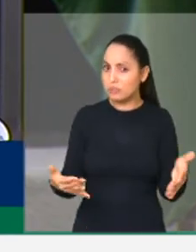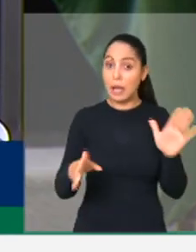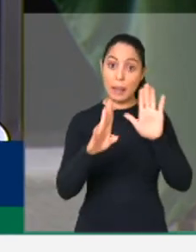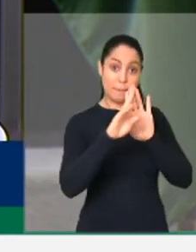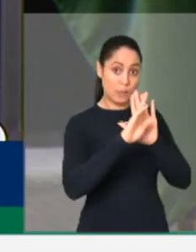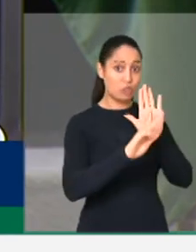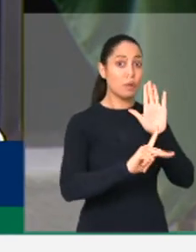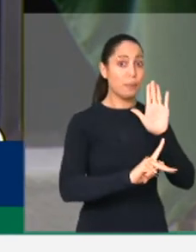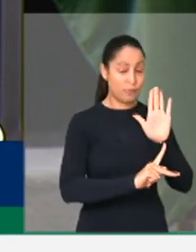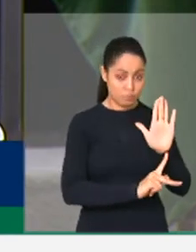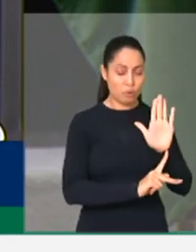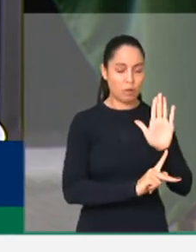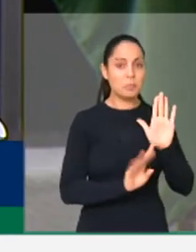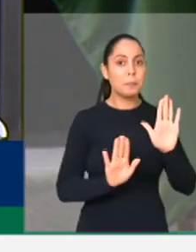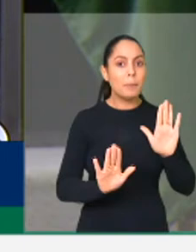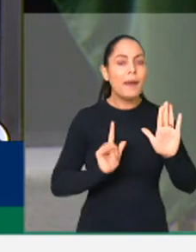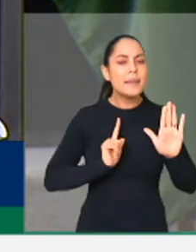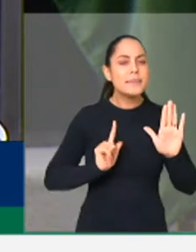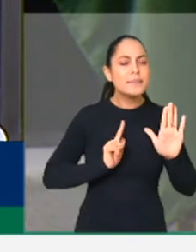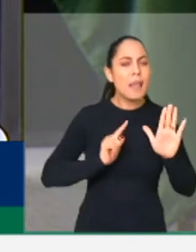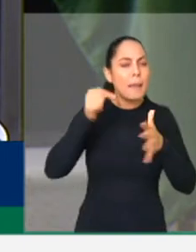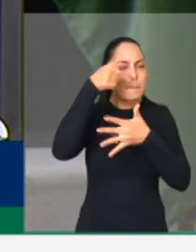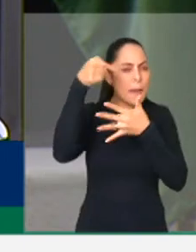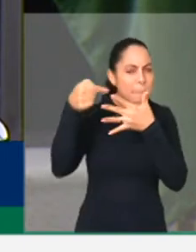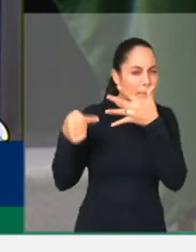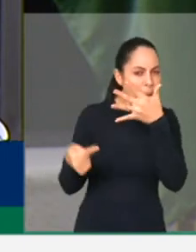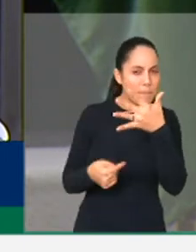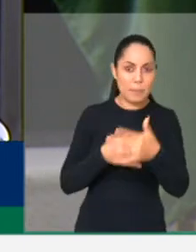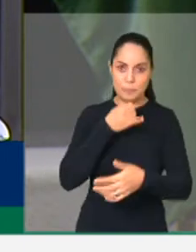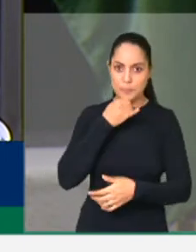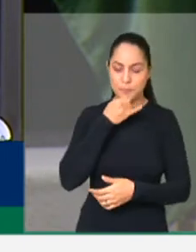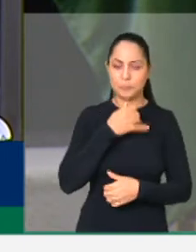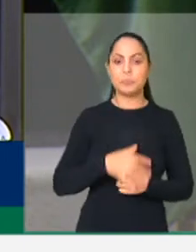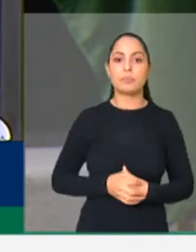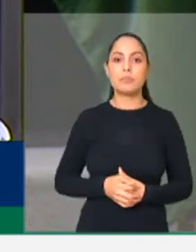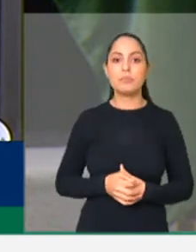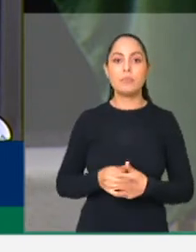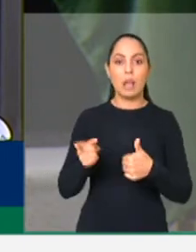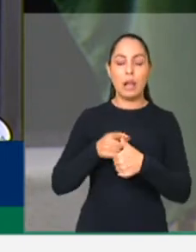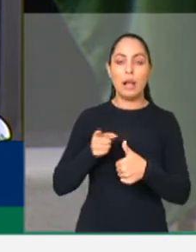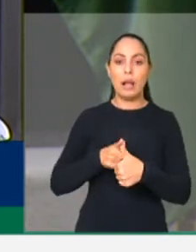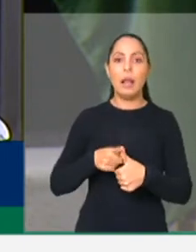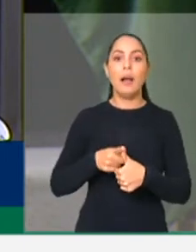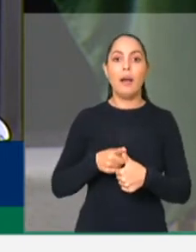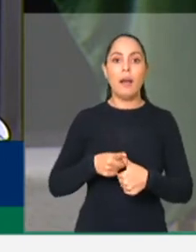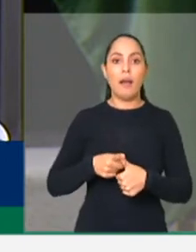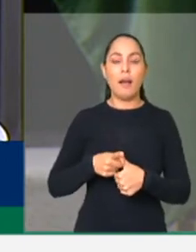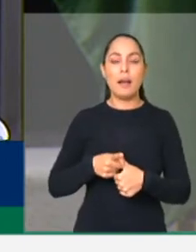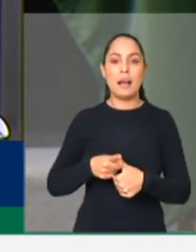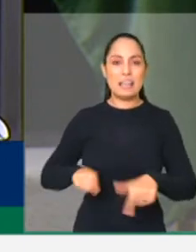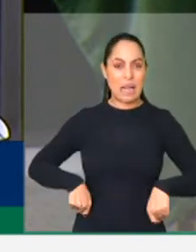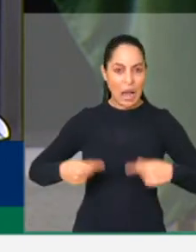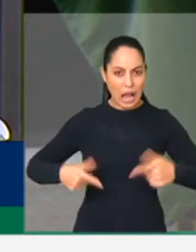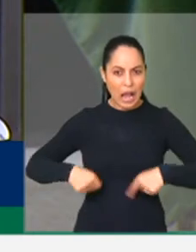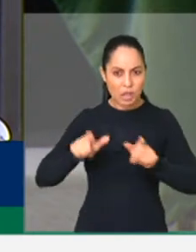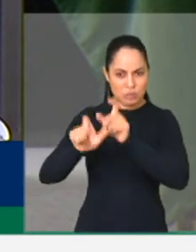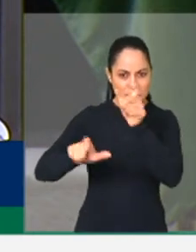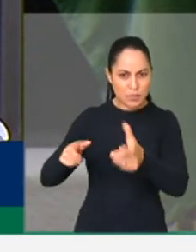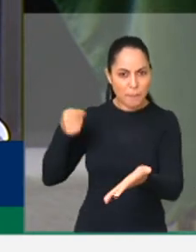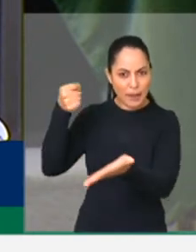COMPENSAÇÃO ARTIGO 125 E 126 INCOMPATIBILIDADE DE PROPOSIÇÃO QUE AUMENTE DESPESA EM MATÉRIA INICIATIVA PRIVADA OU GASTO COM PESSOAL. ARTIGO 130. ADEQUAÇÃO